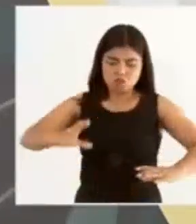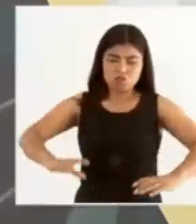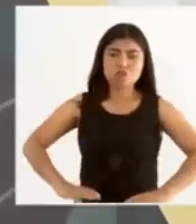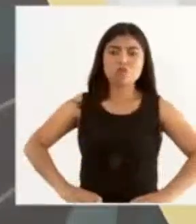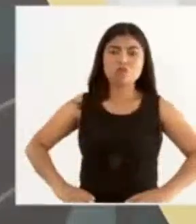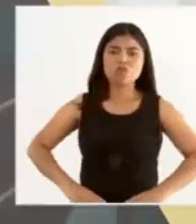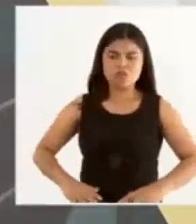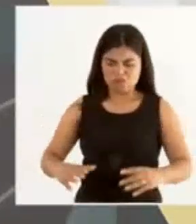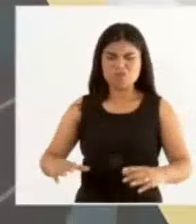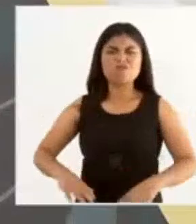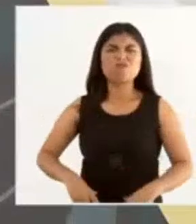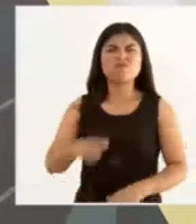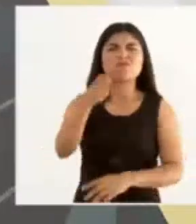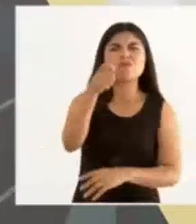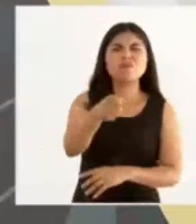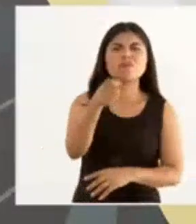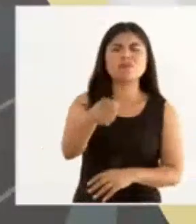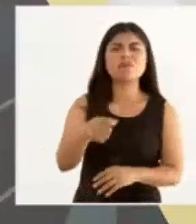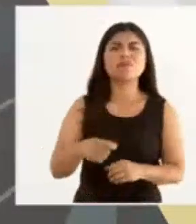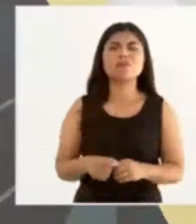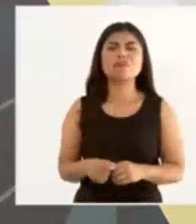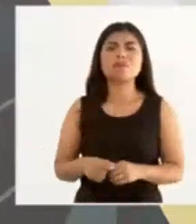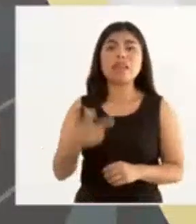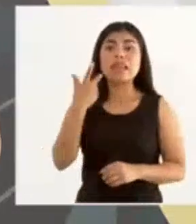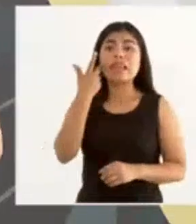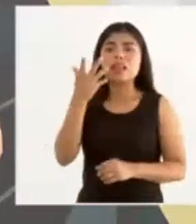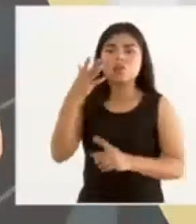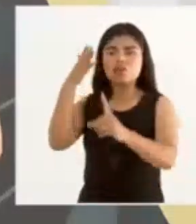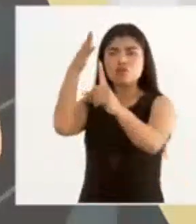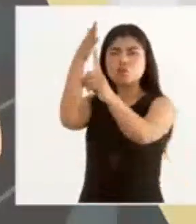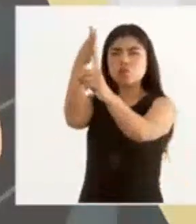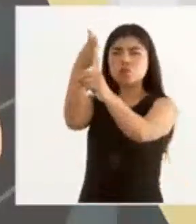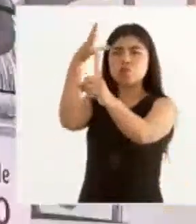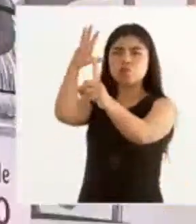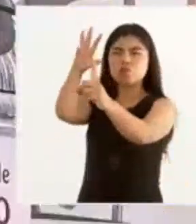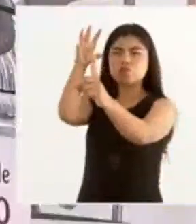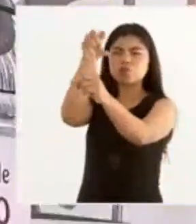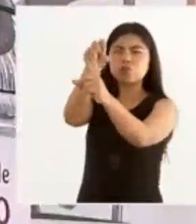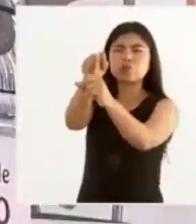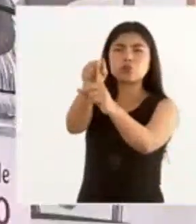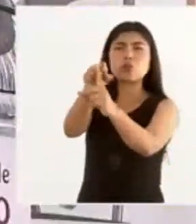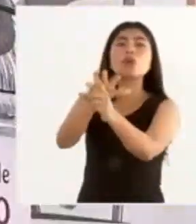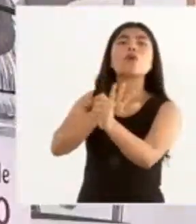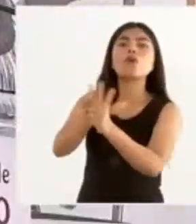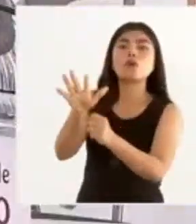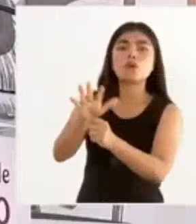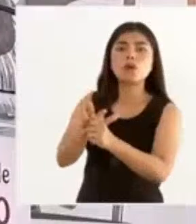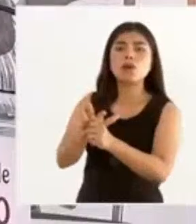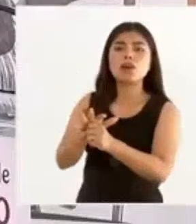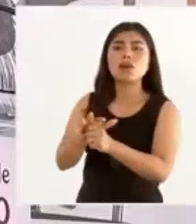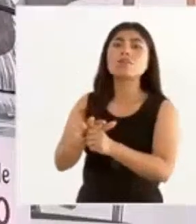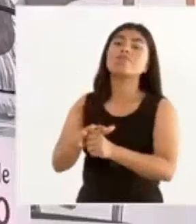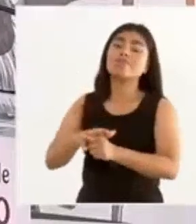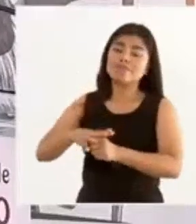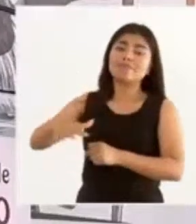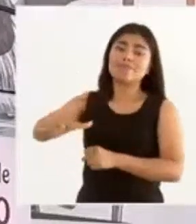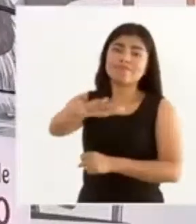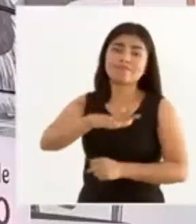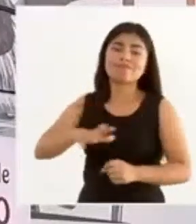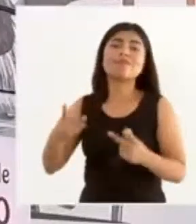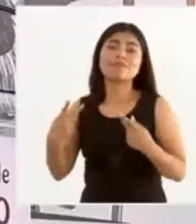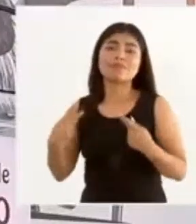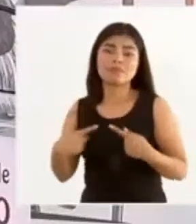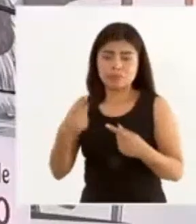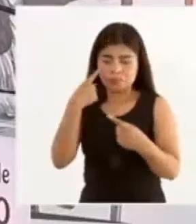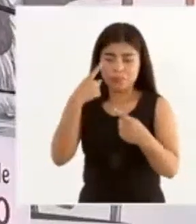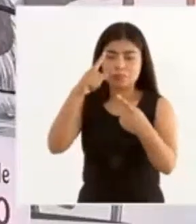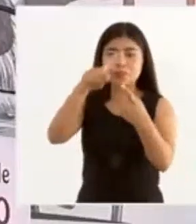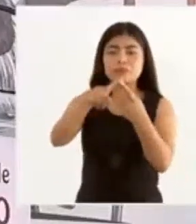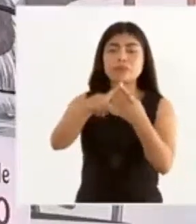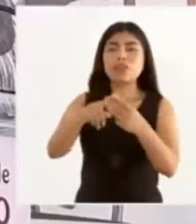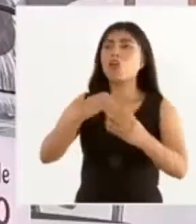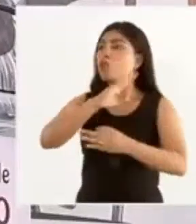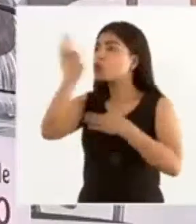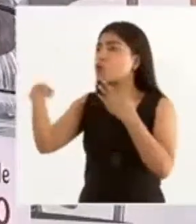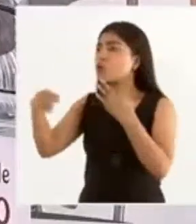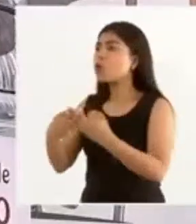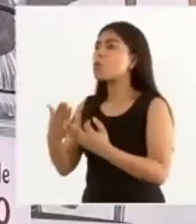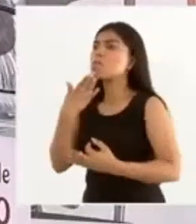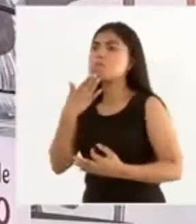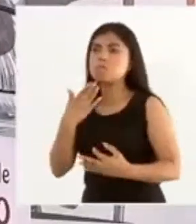principios, nuestra visión tiene que ver con las máximas. La primera, por el bien de todos,